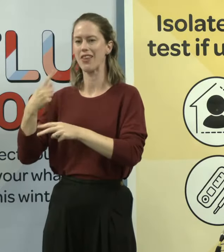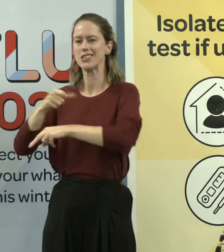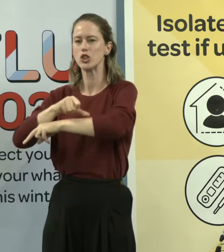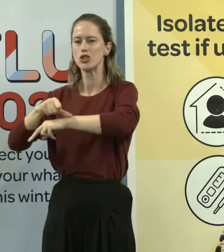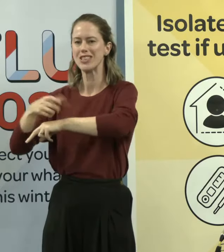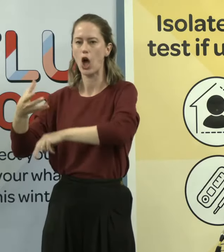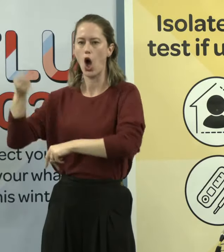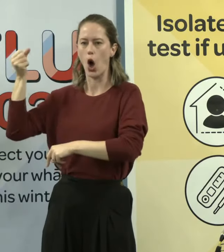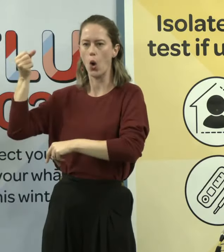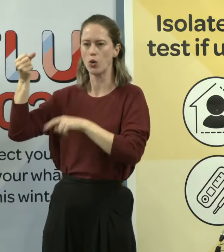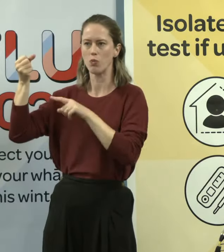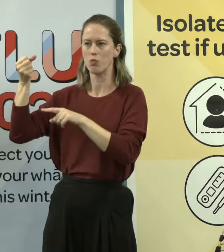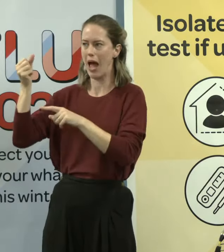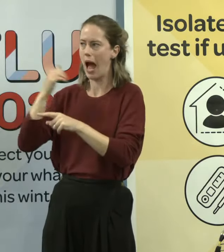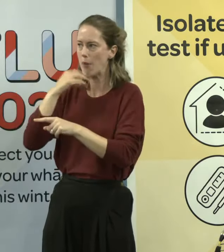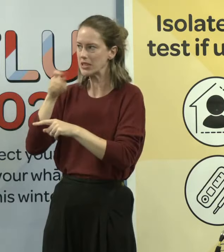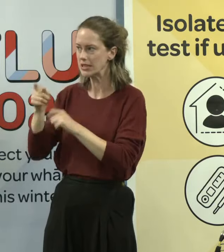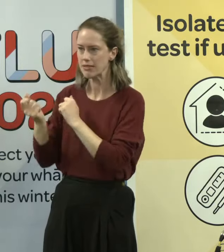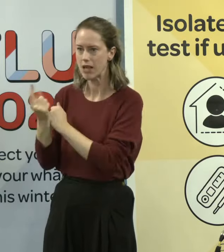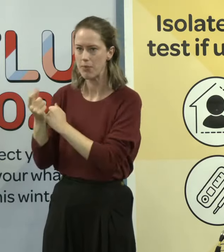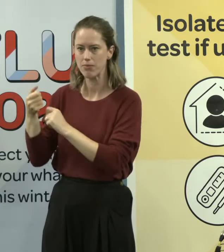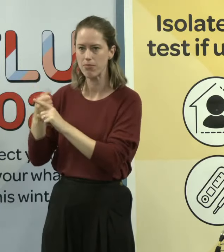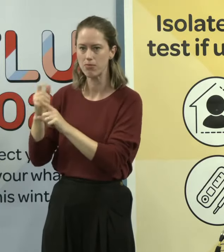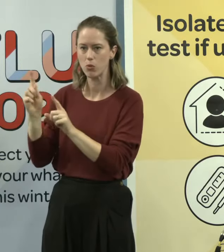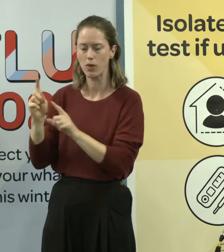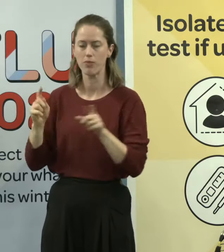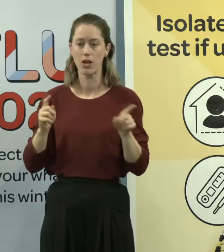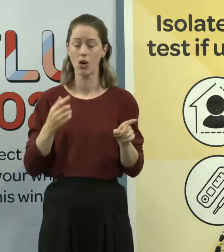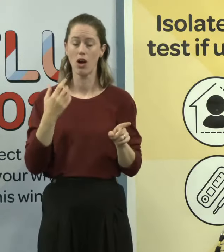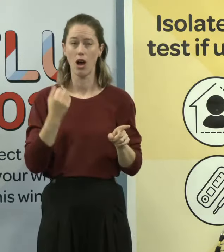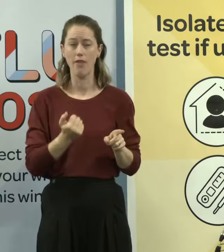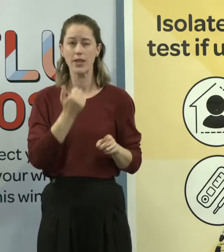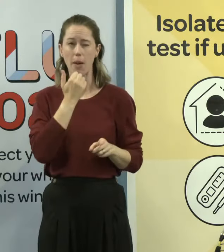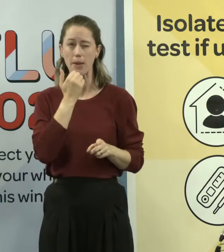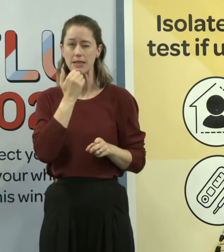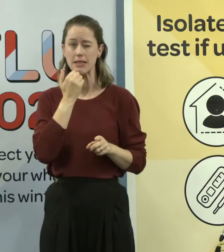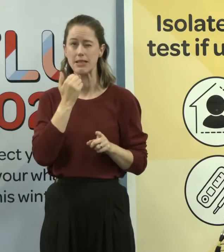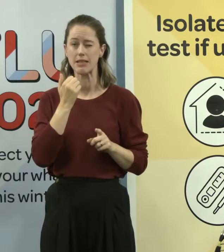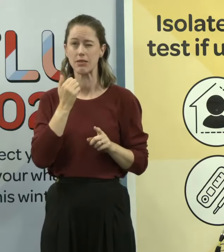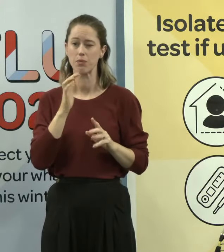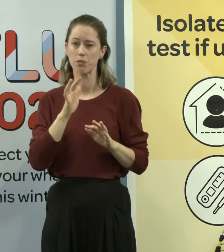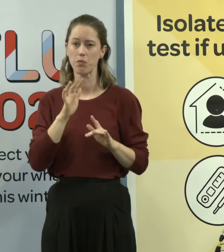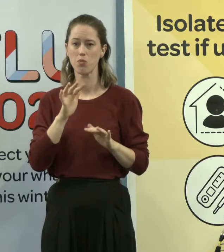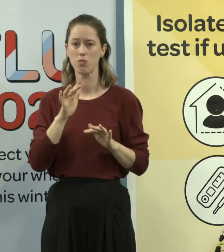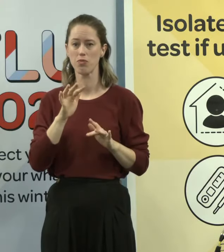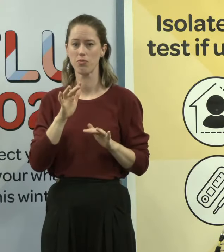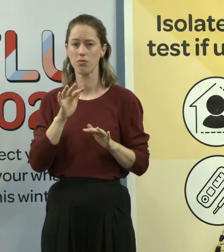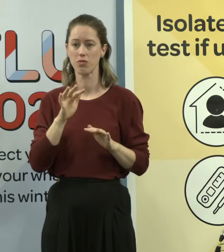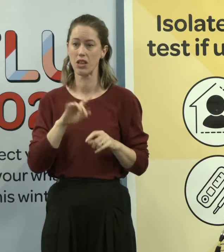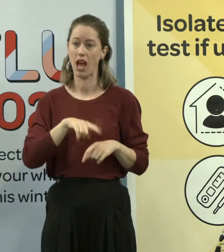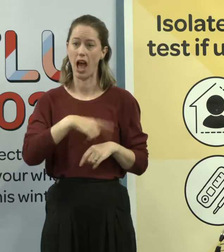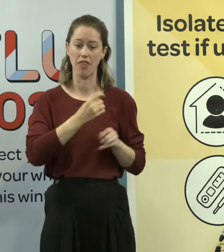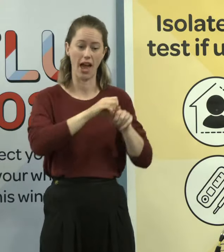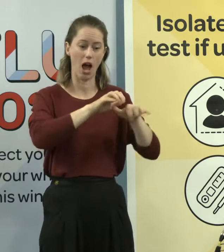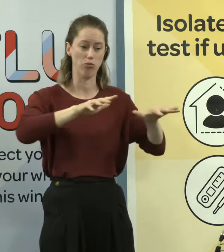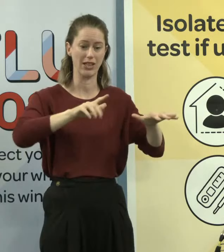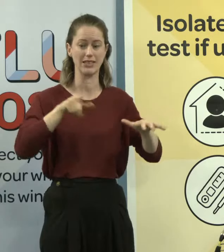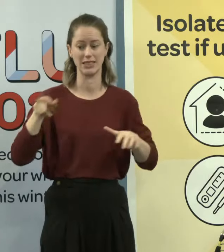o nga reanga katoa... He aha te nui o te ngaronga o te tiaki i whakamaheretia i